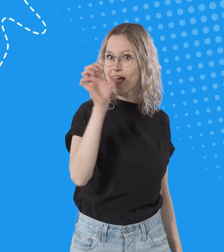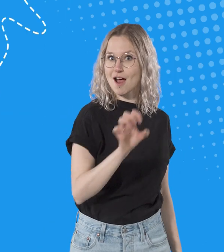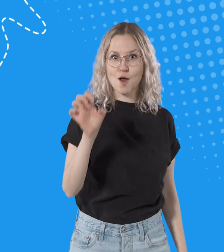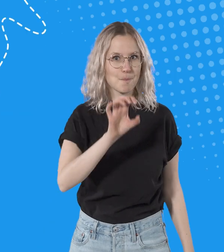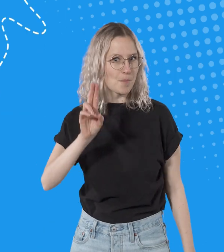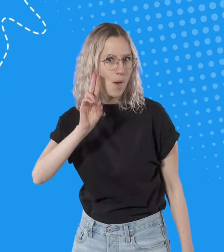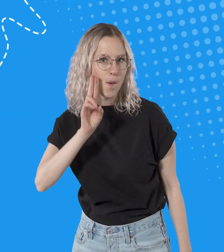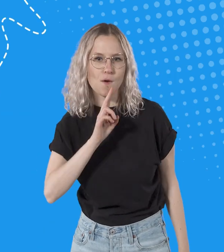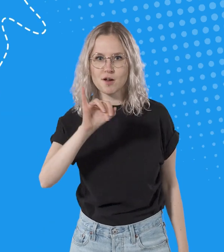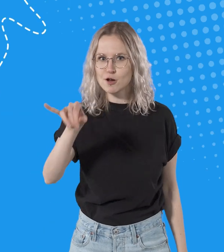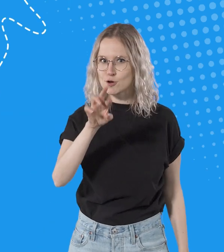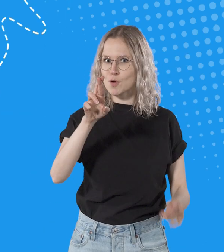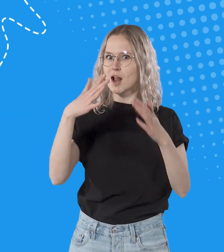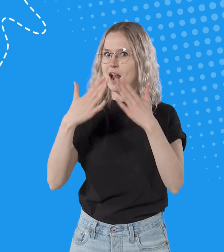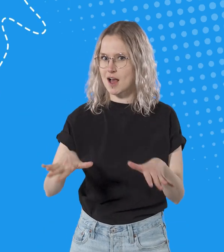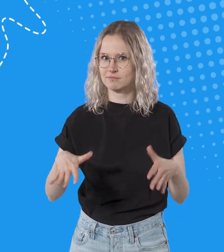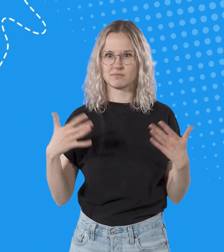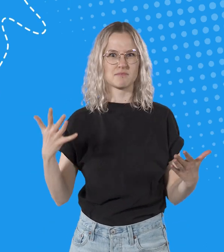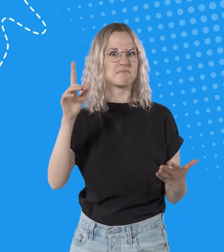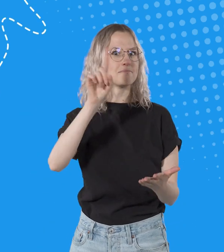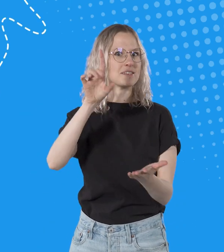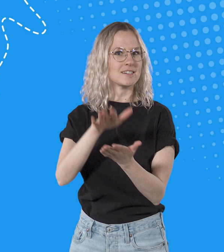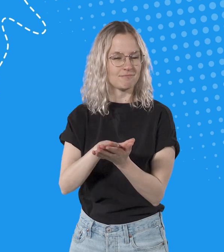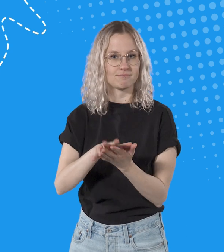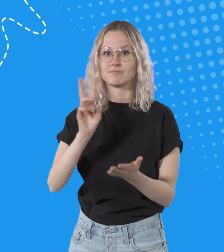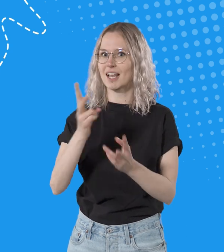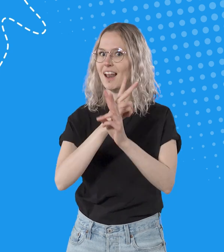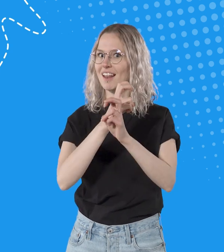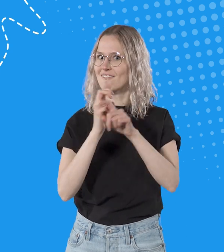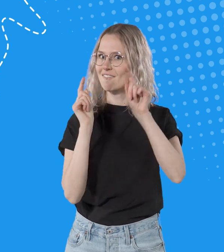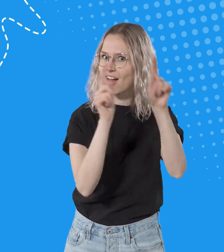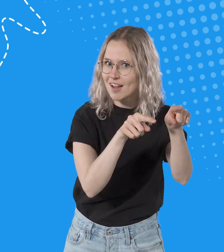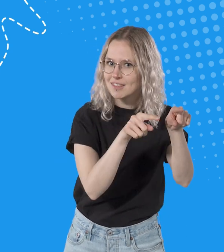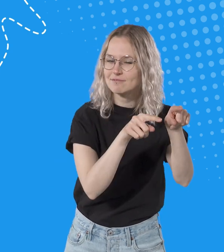Eurooppalainen kuurojen juniorien leiri järjestetään tällä kertaa Itävallassa!